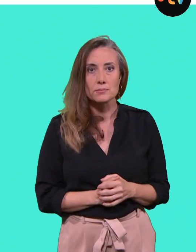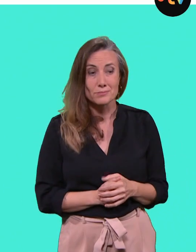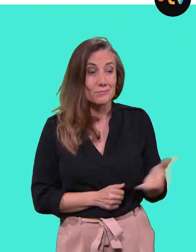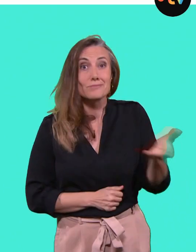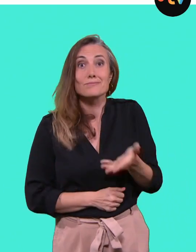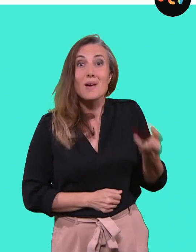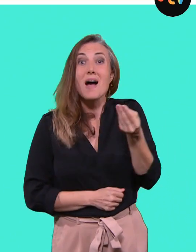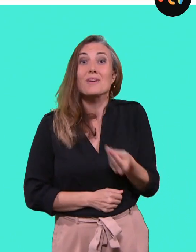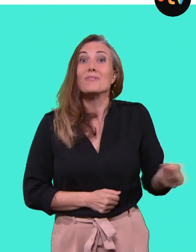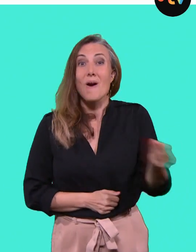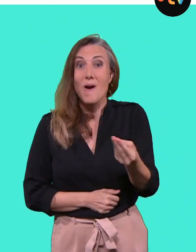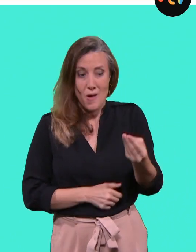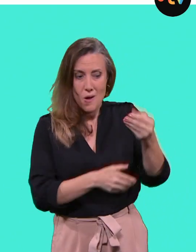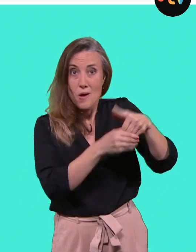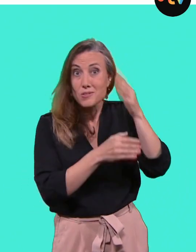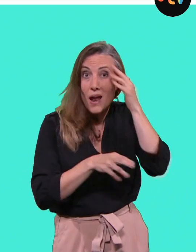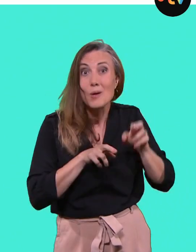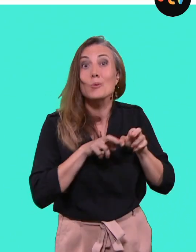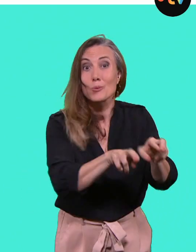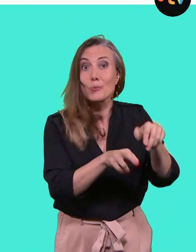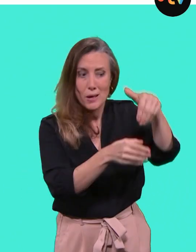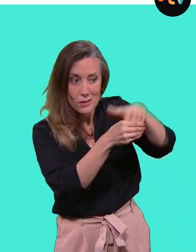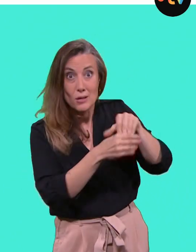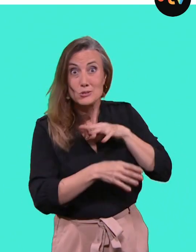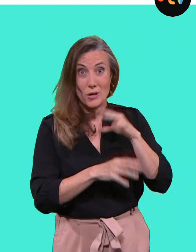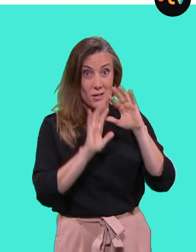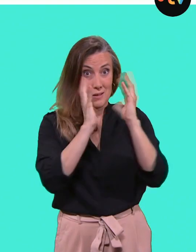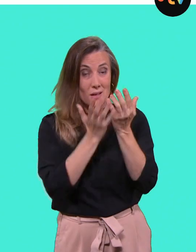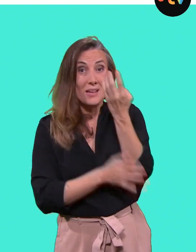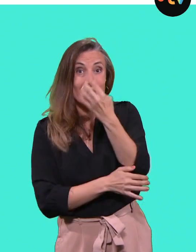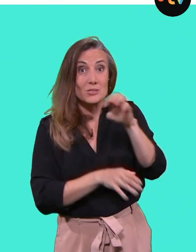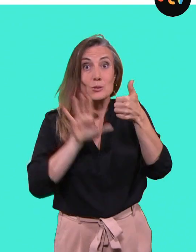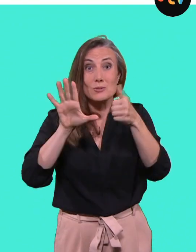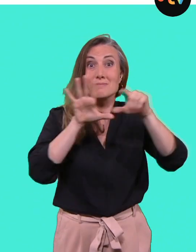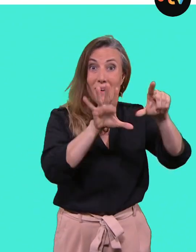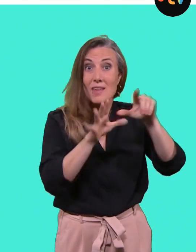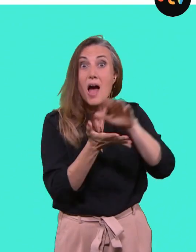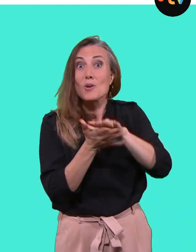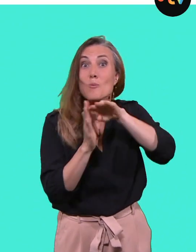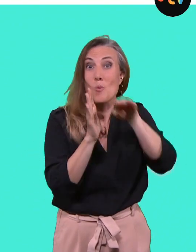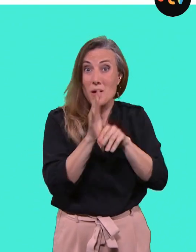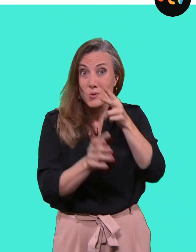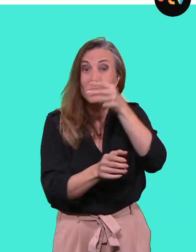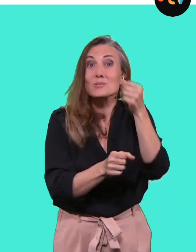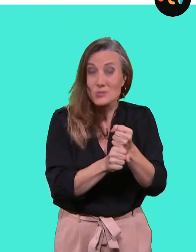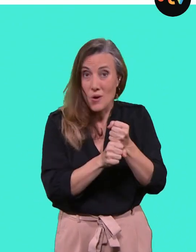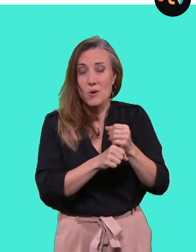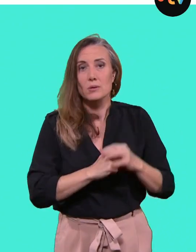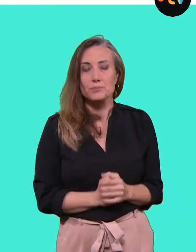Parmi les enfants qui dorment à la rue, 467 sont âgés de moins de 3 ans,